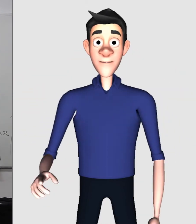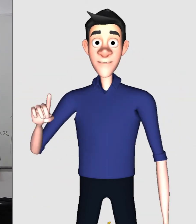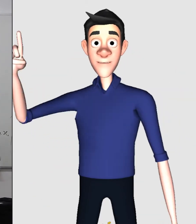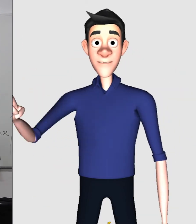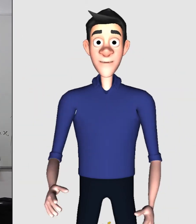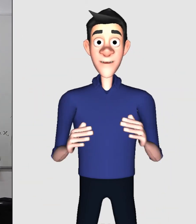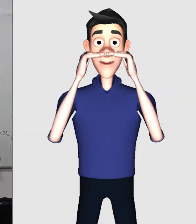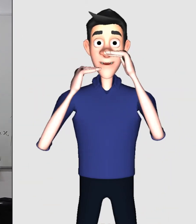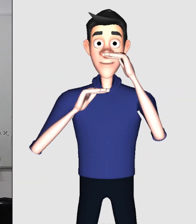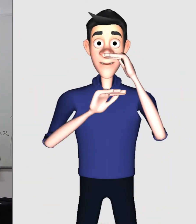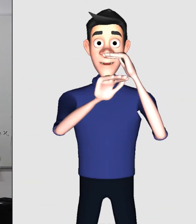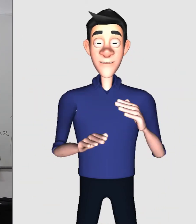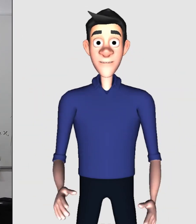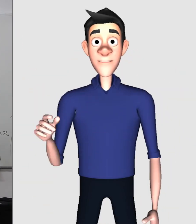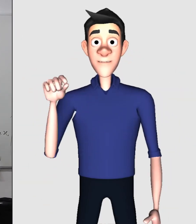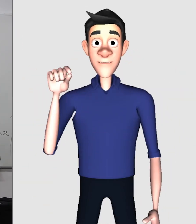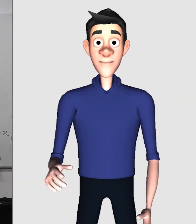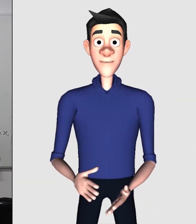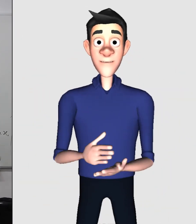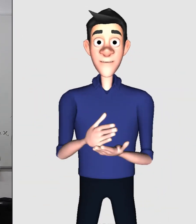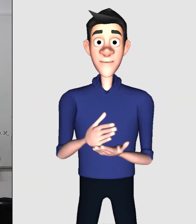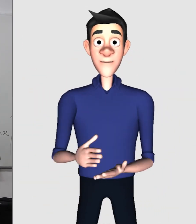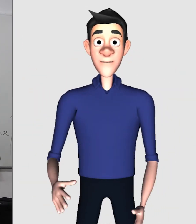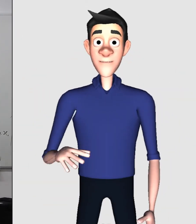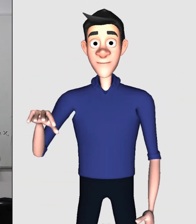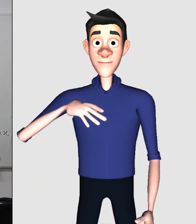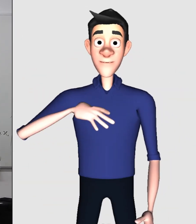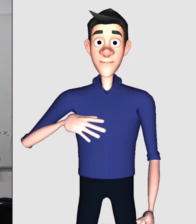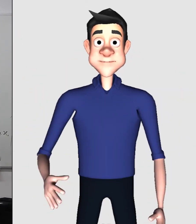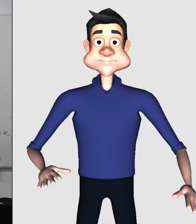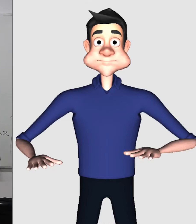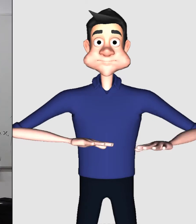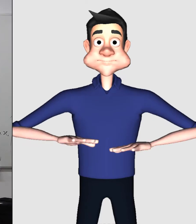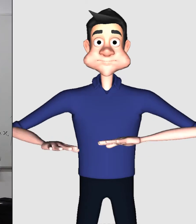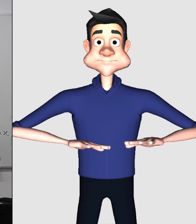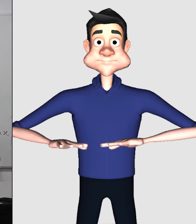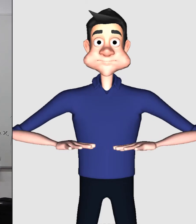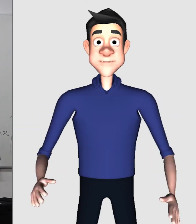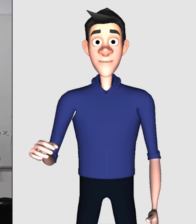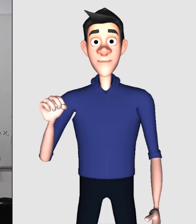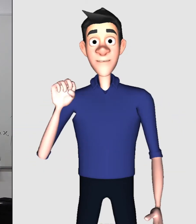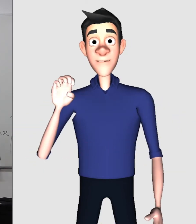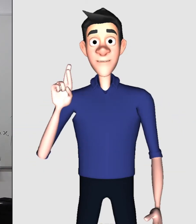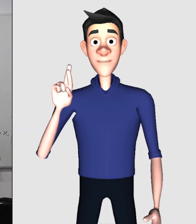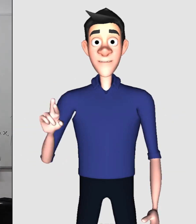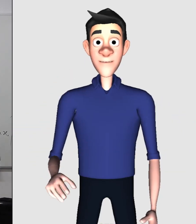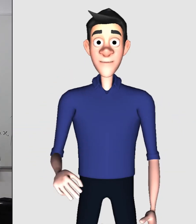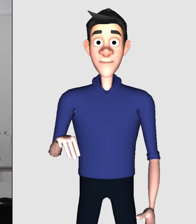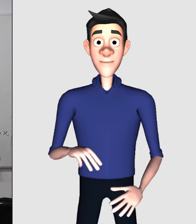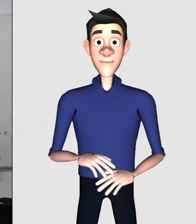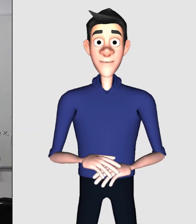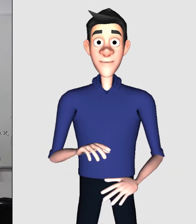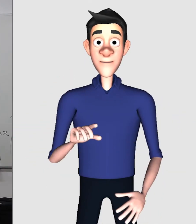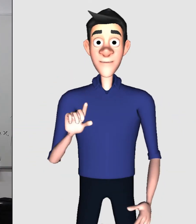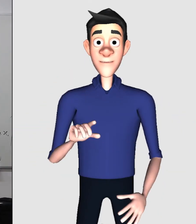A frequência natural já está pronta, porque basta fazer a raiz quadrada de Keq divido por mg